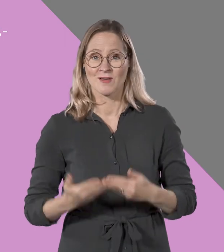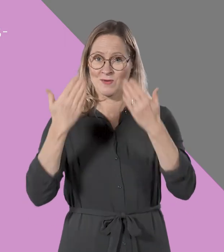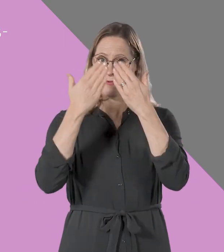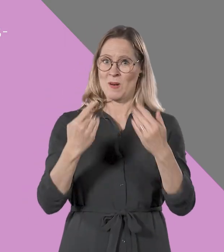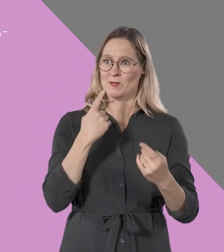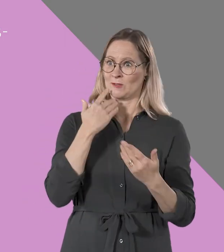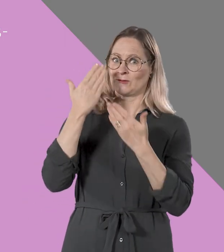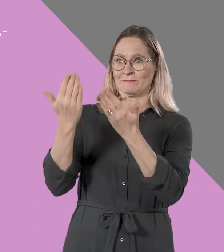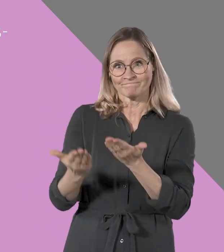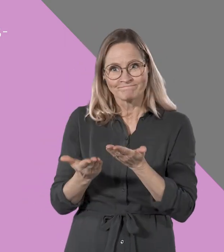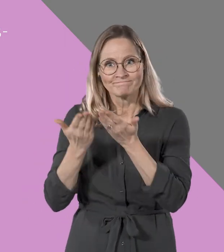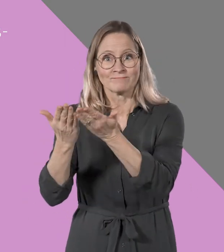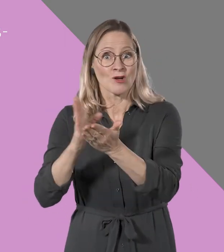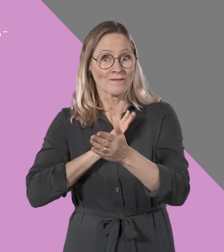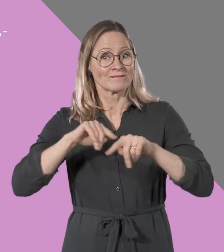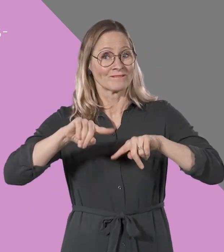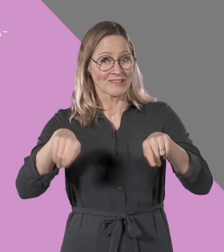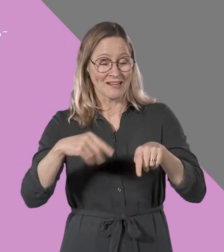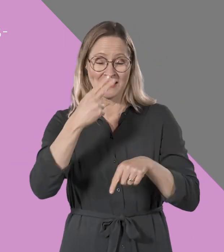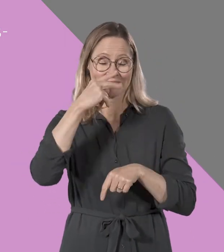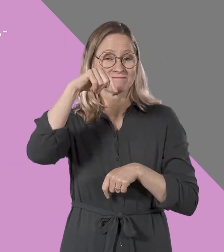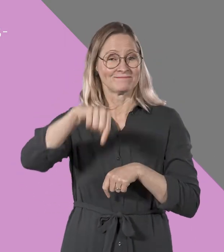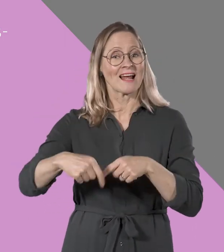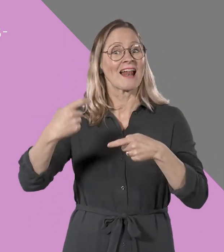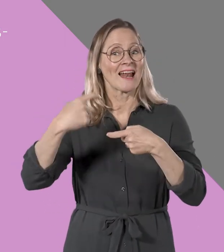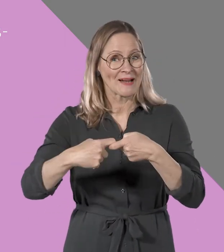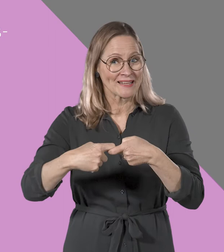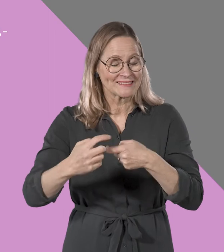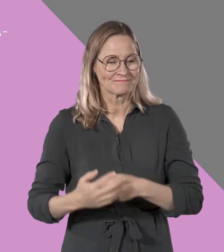Oheisesta linkistä voit katsoa videon kunnianosoituksen myöntämisestä.